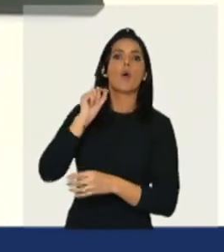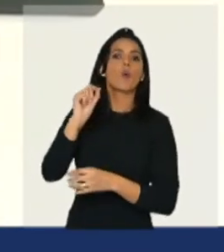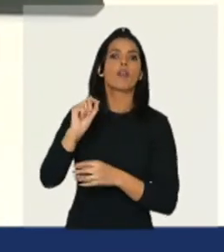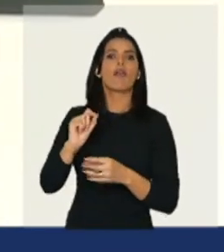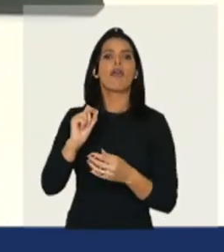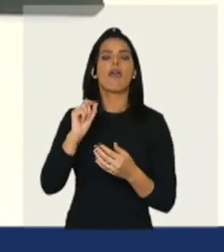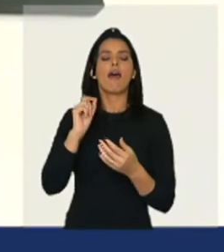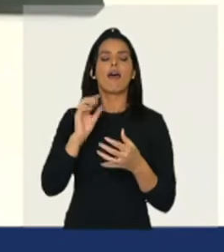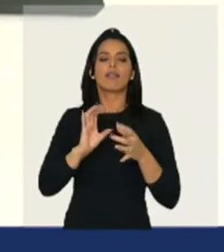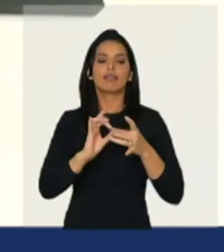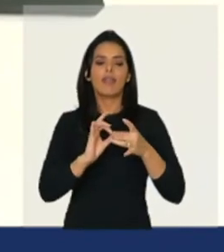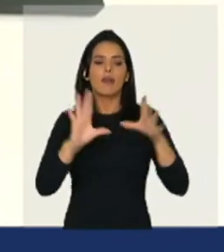BRASILEIRA, PARA DESMONTAR A DEMOCRACIA BRASILEIRA, E ESTE